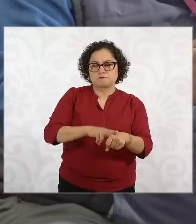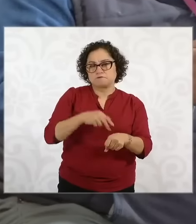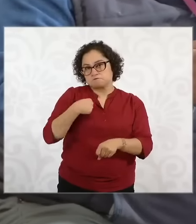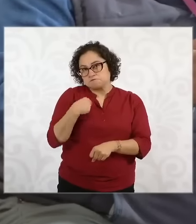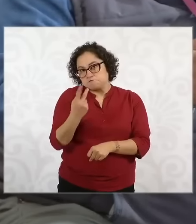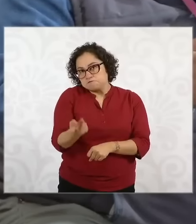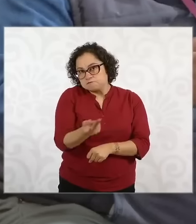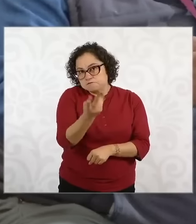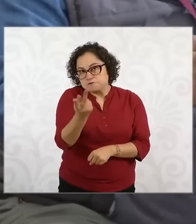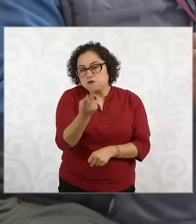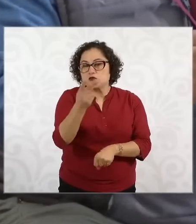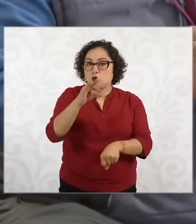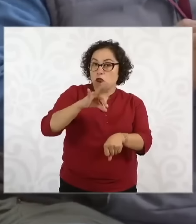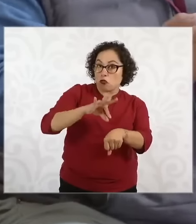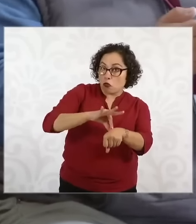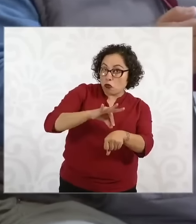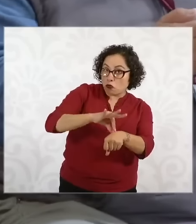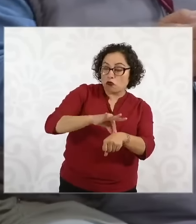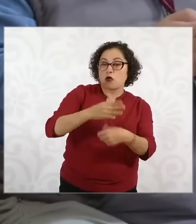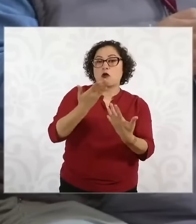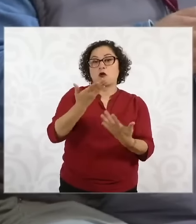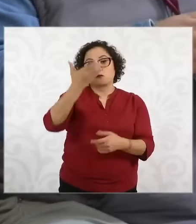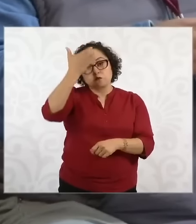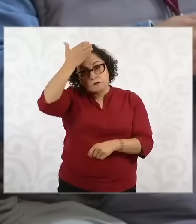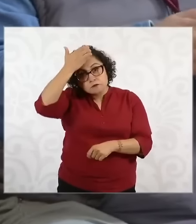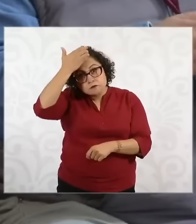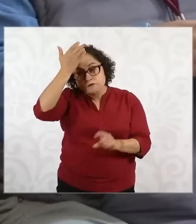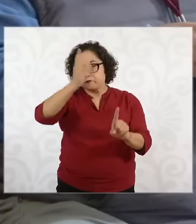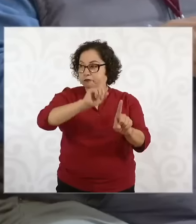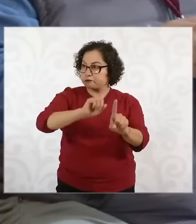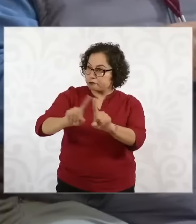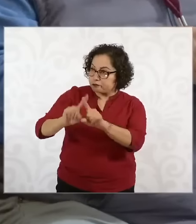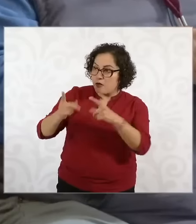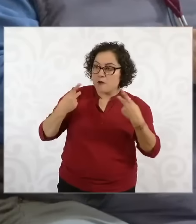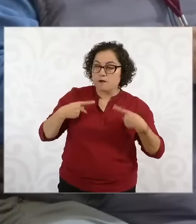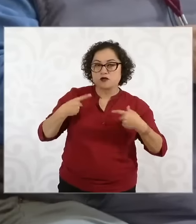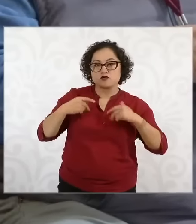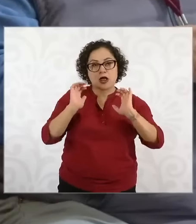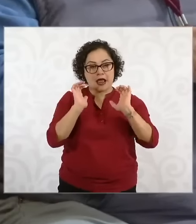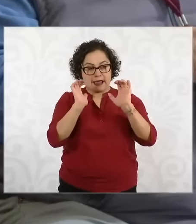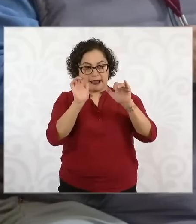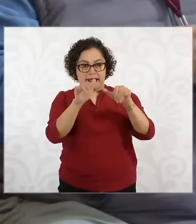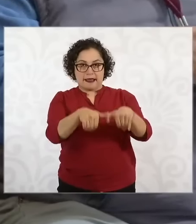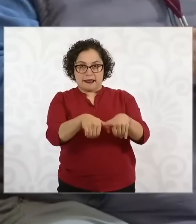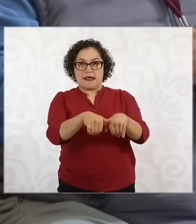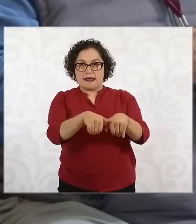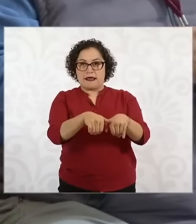personal médico, de personal en general en para poder solventar la demanda que tend?